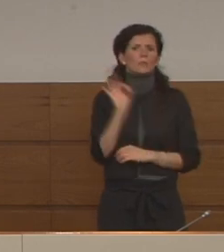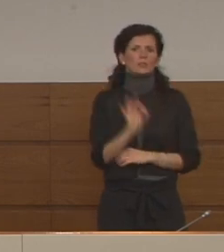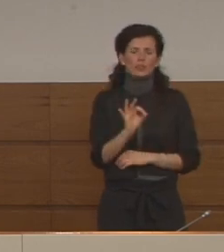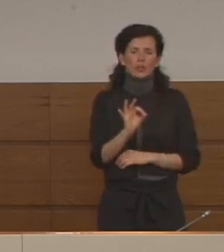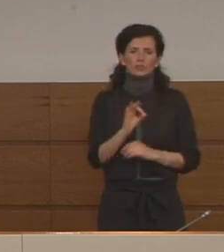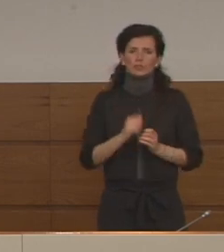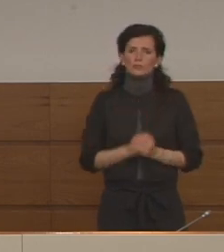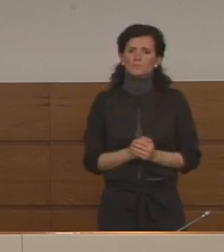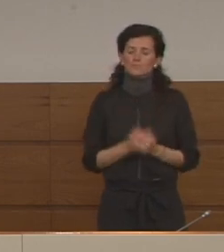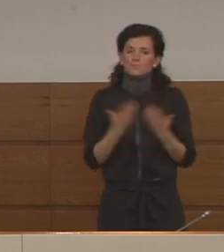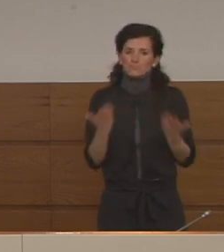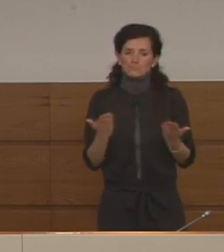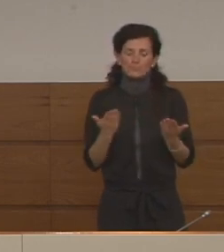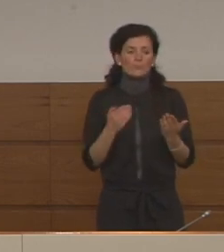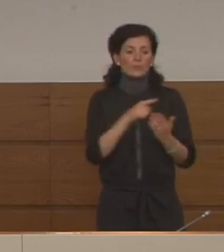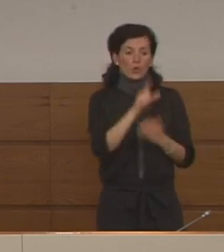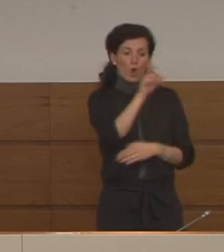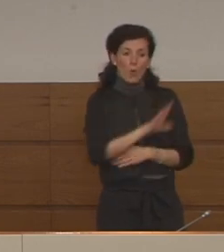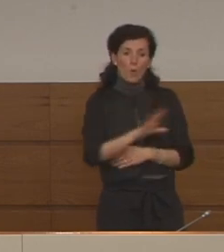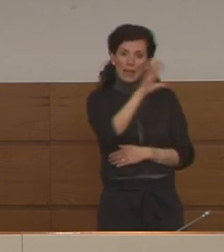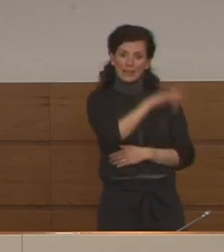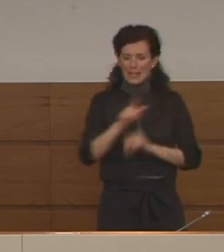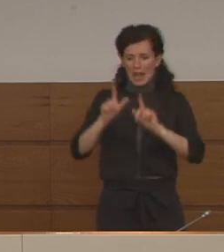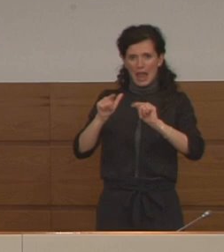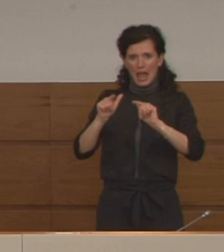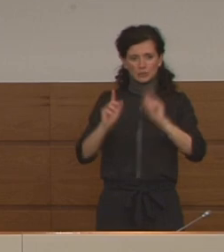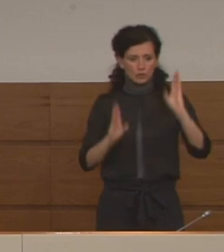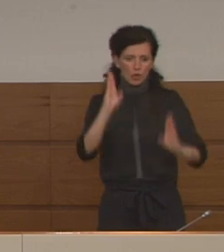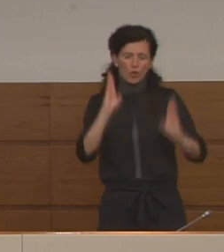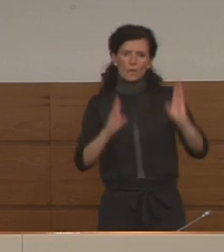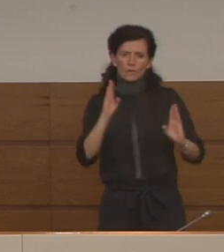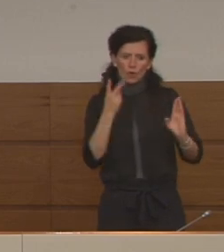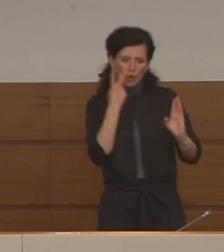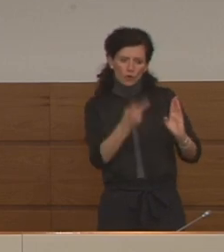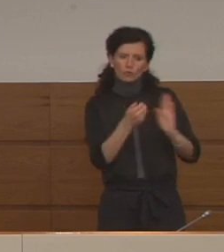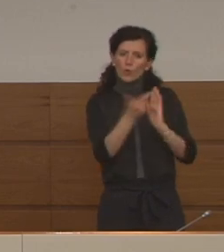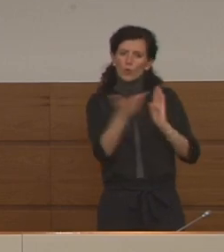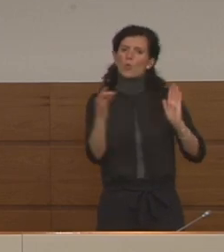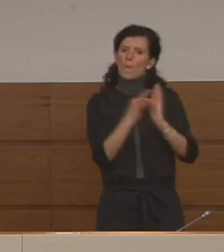Cosa ci dicono questi dati? Secondo me dicono alcune cose importanti.